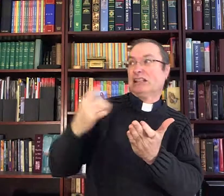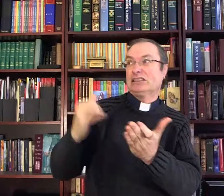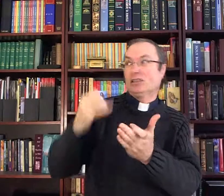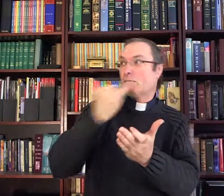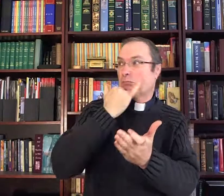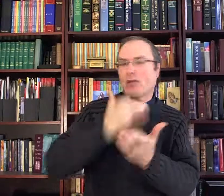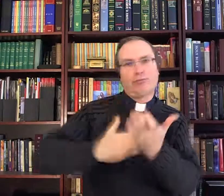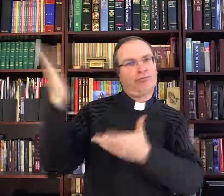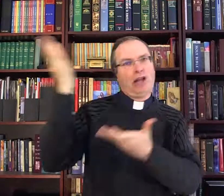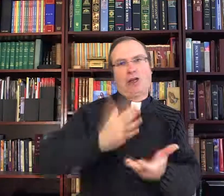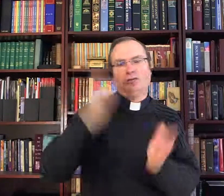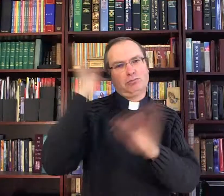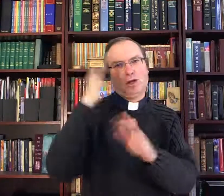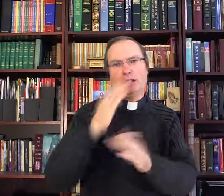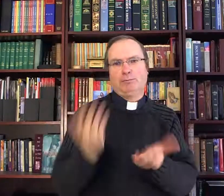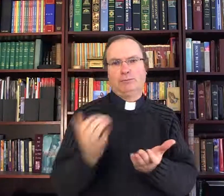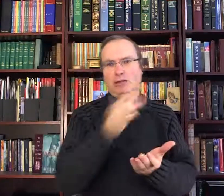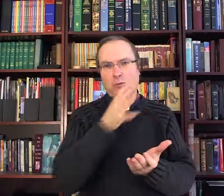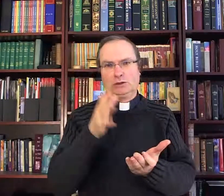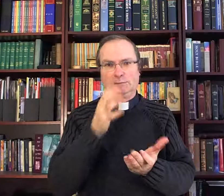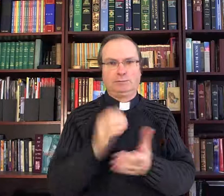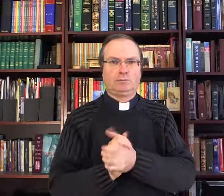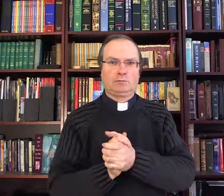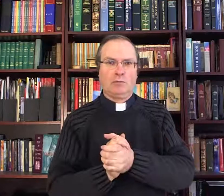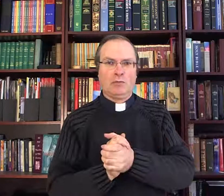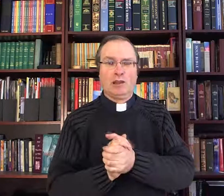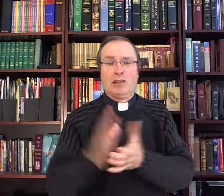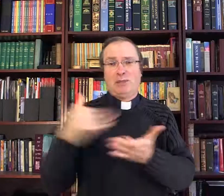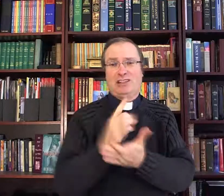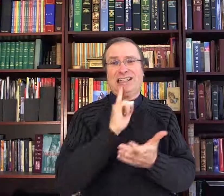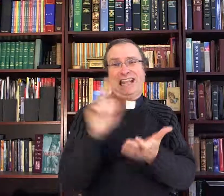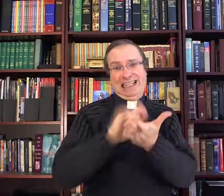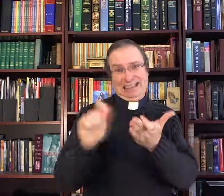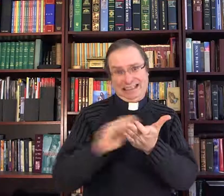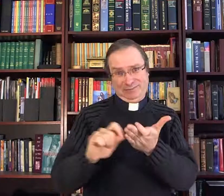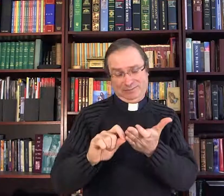si faute, conséquence malédiction) car il est écrit: